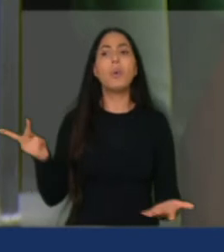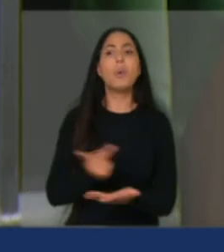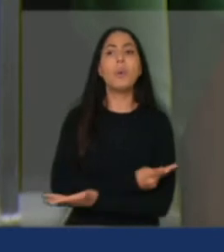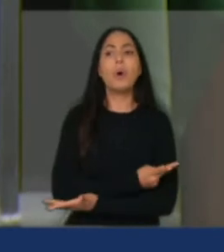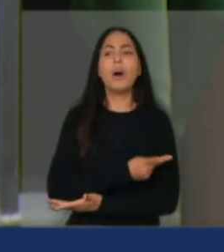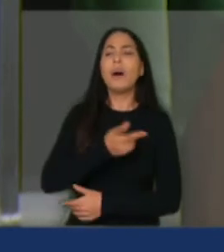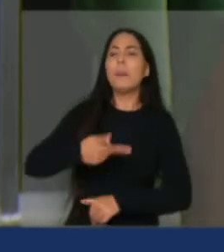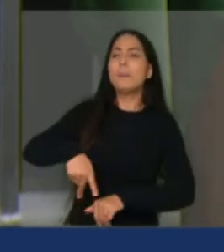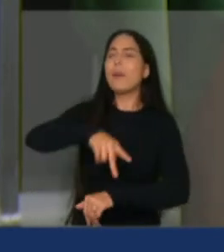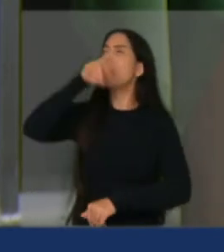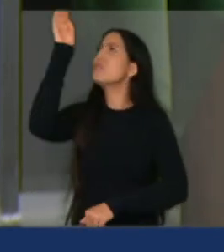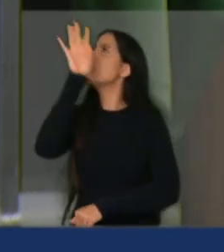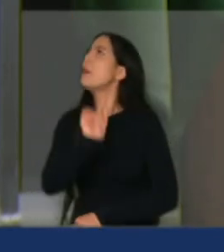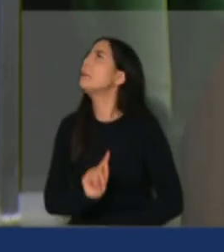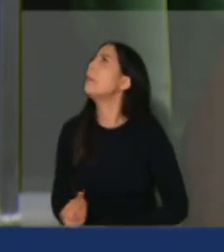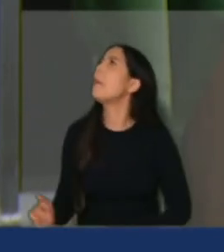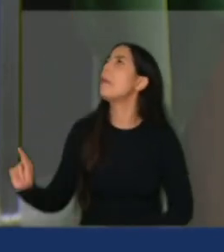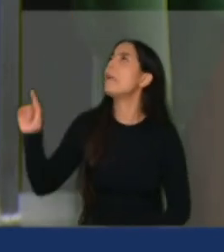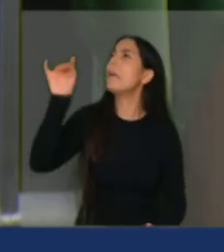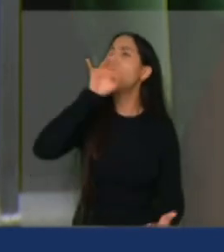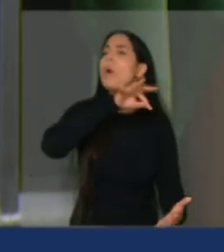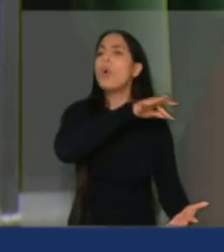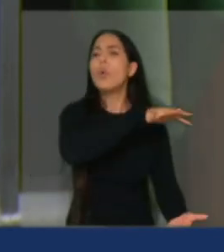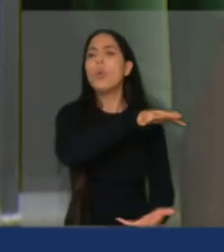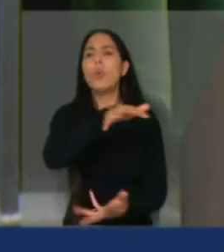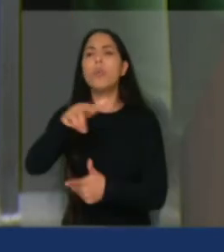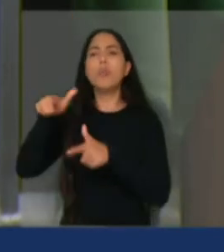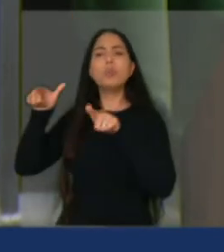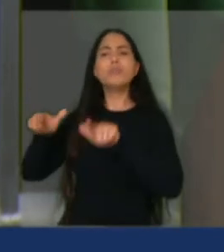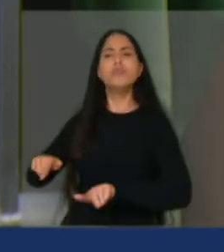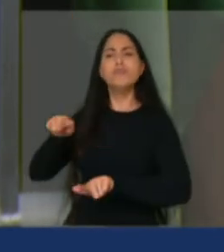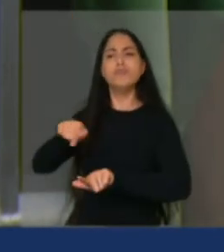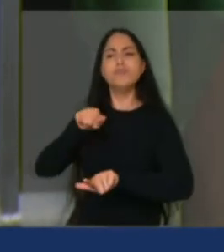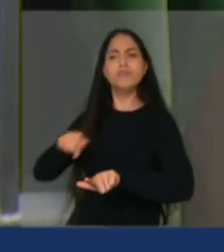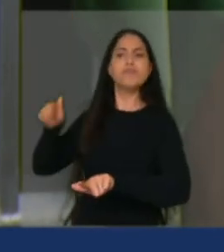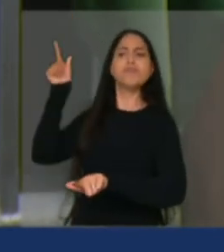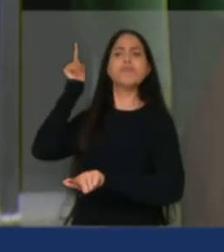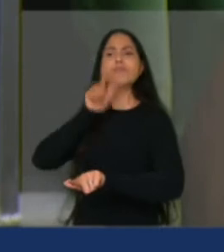MUNDO, POR CAUSA DA URNA ELETRÔNICA. E GRAÇAS A DEUS, SENHOR PRESIDENTE, DESDE QUE